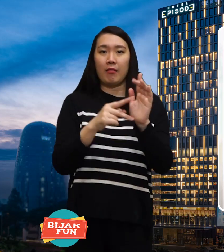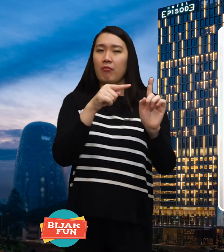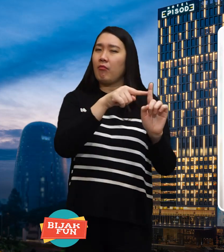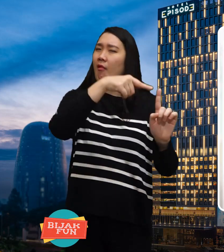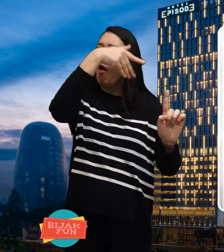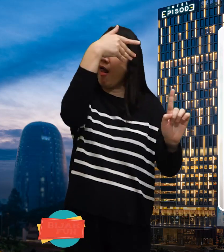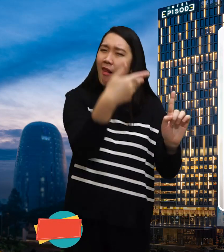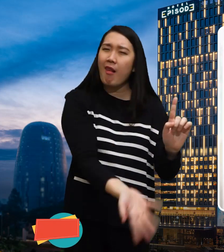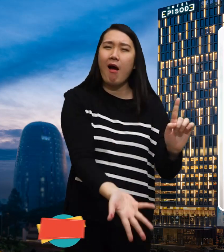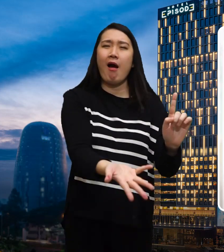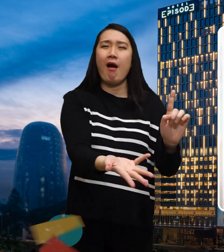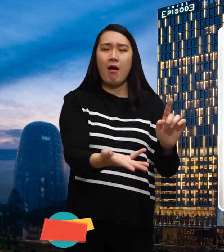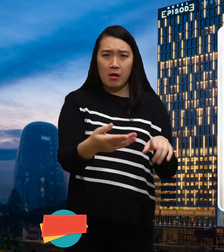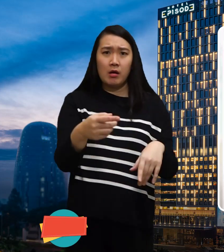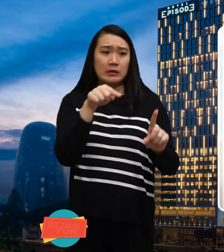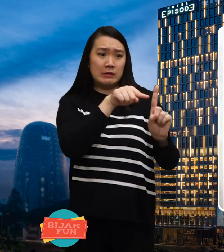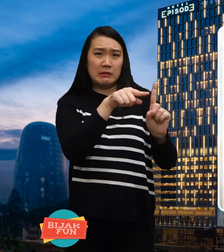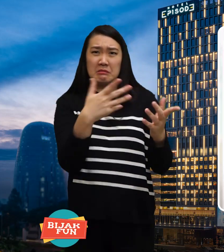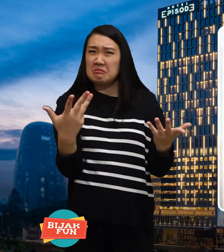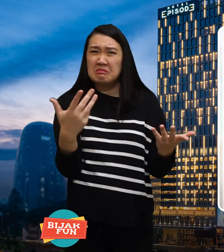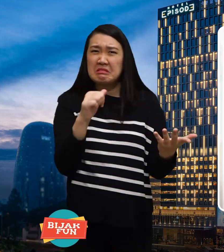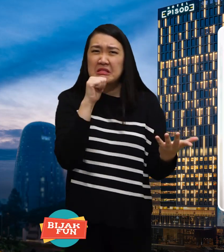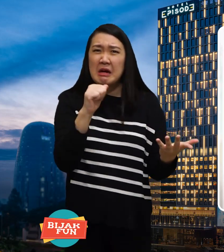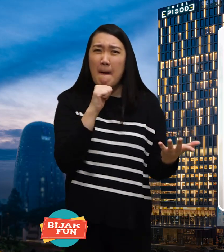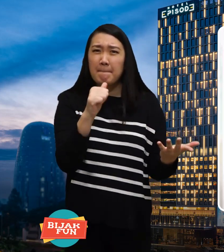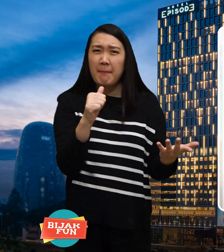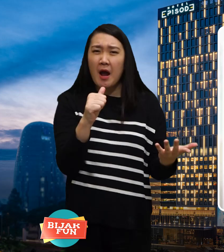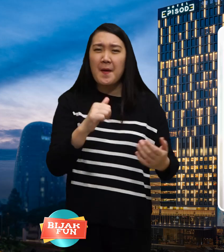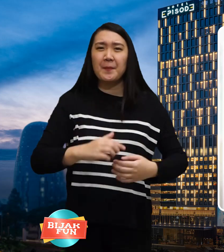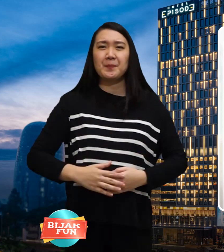Albert Einstein itu siapa?